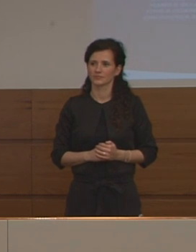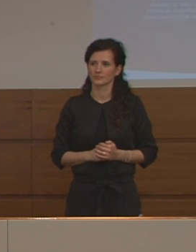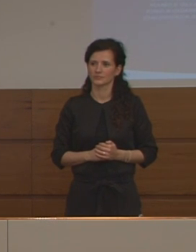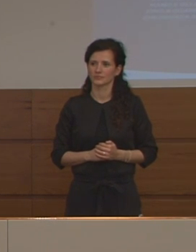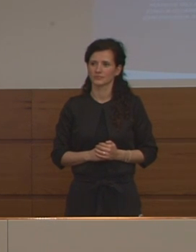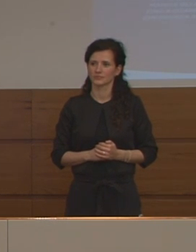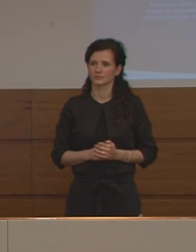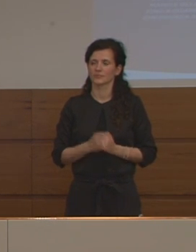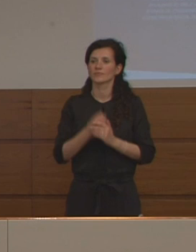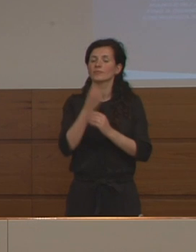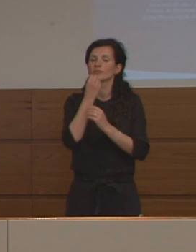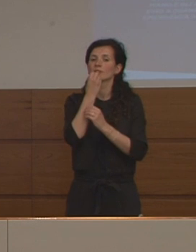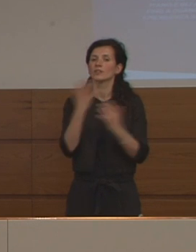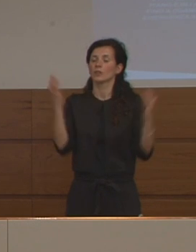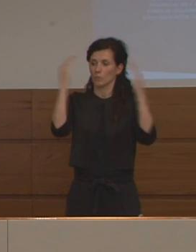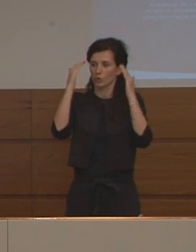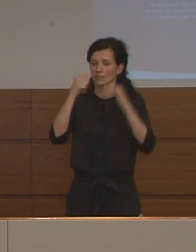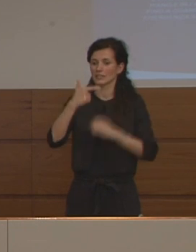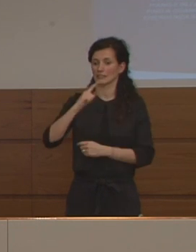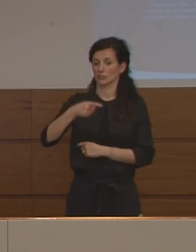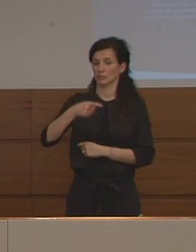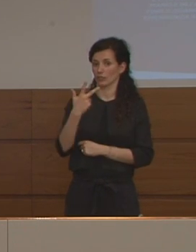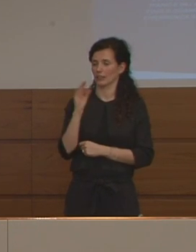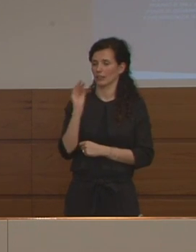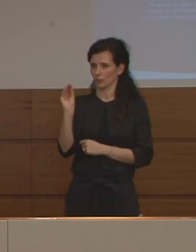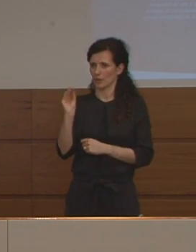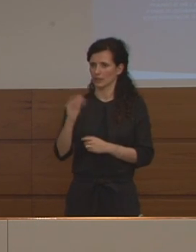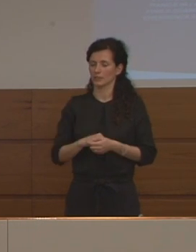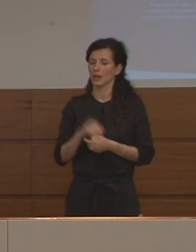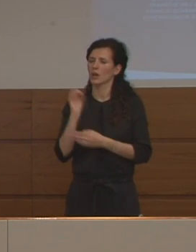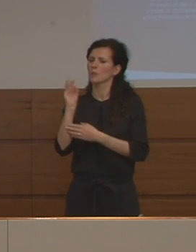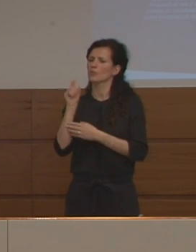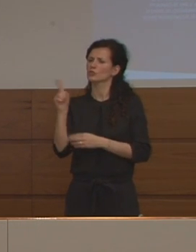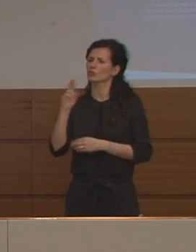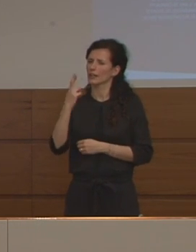Buonasera, sono Cecconi del Tg3. Una domanda per Richeldi, perché oggi sulla stampa,